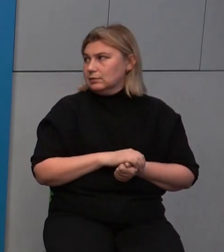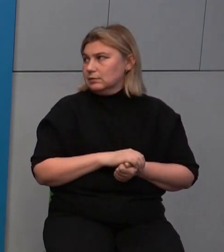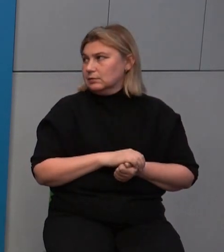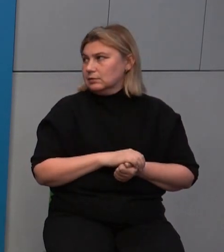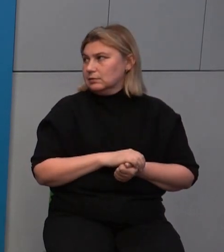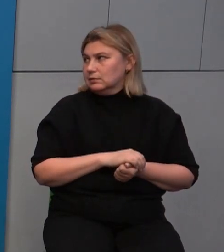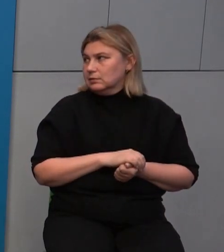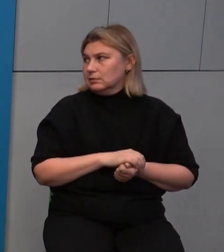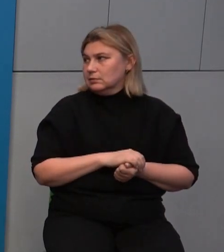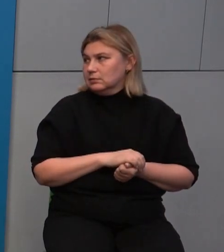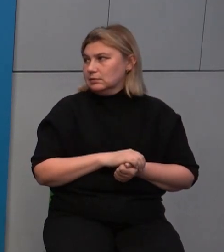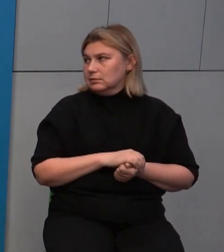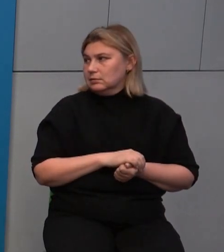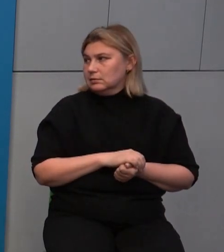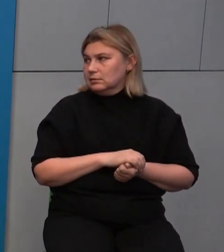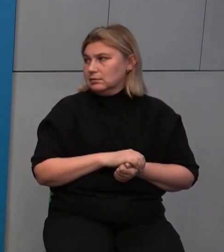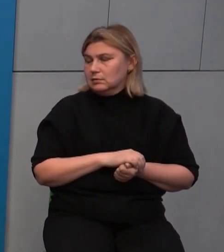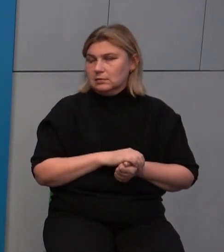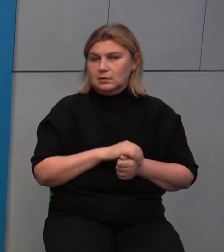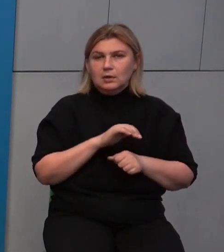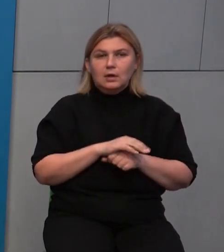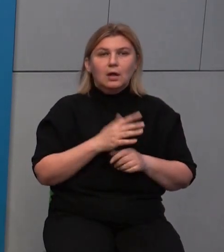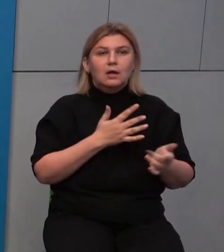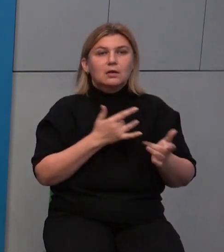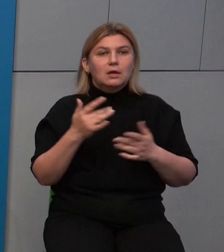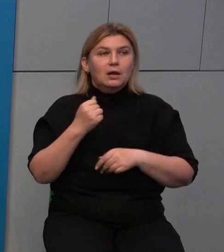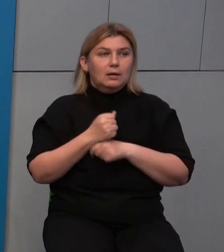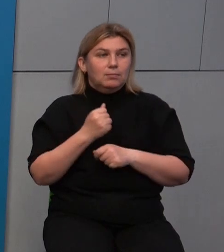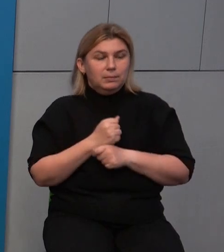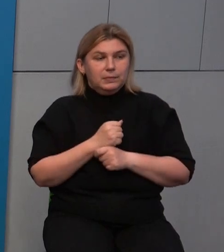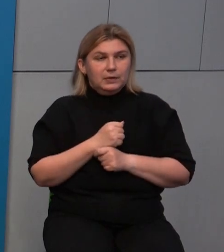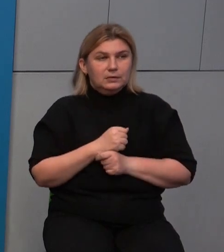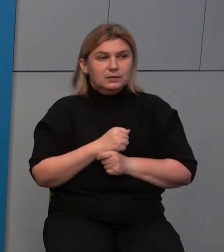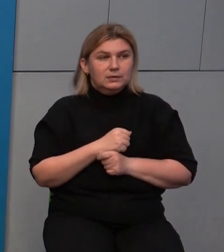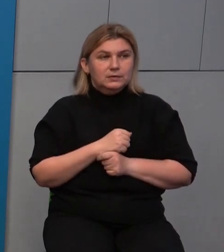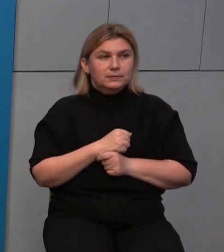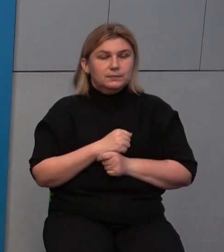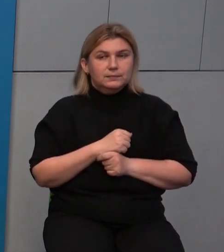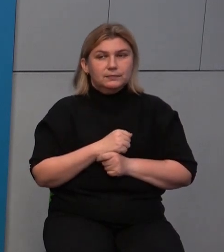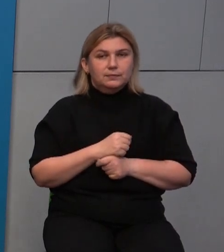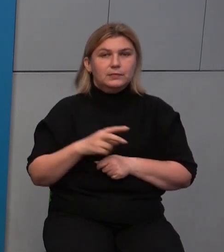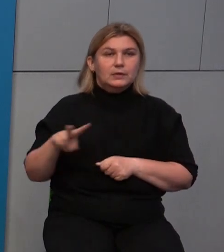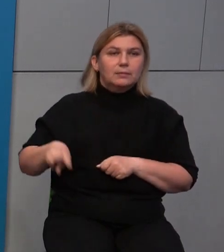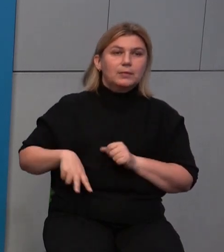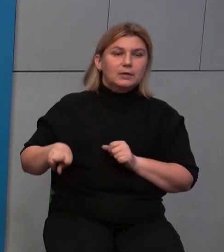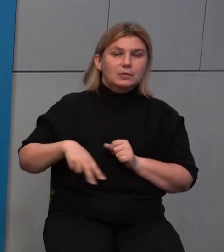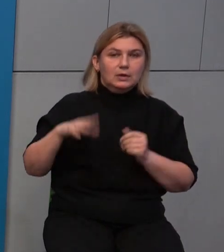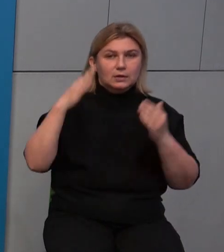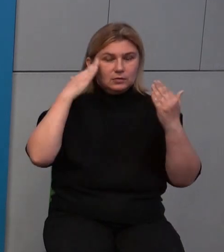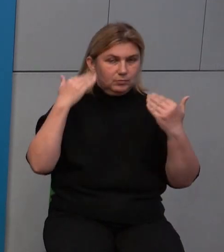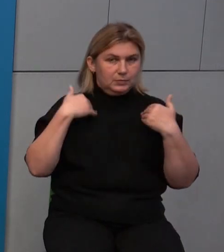I kolega załatwił mu pracę w ministerialnym szpitalu